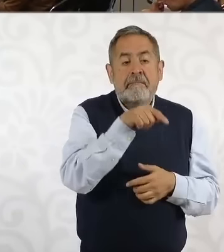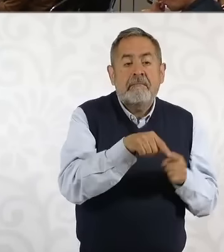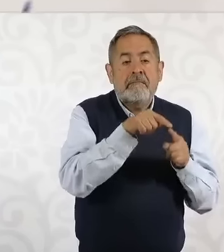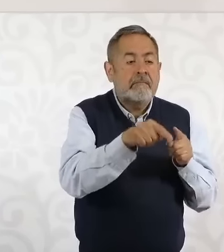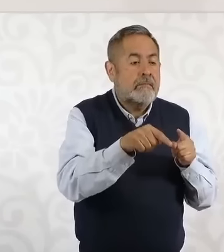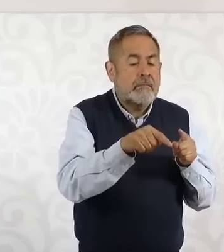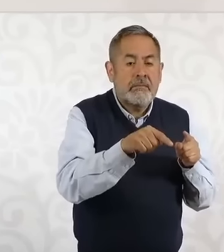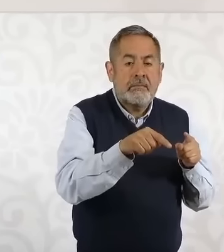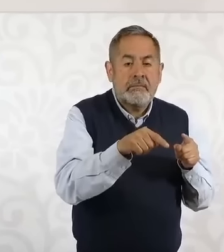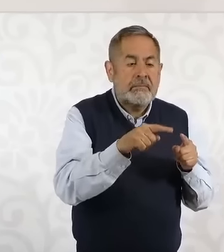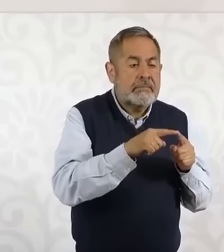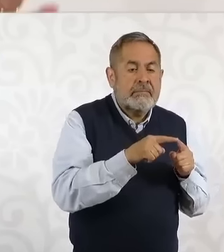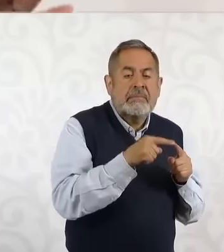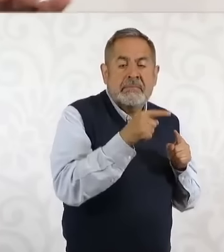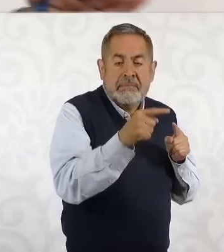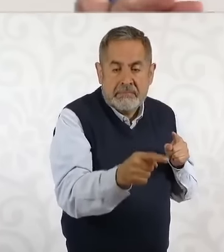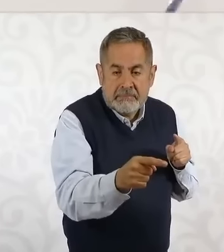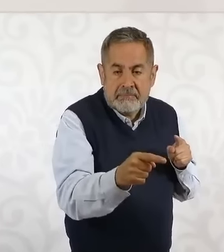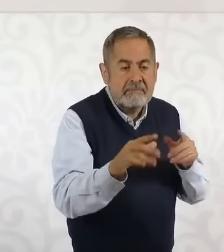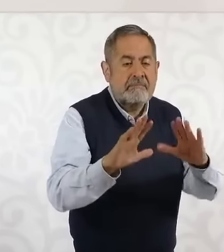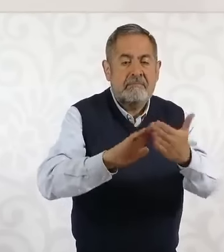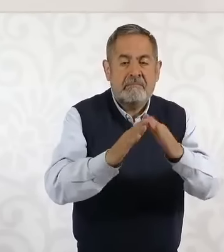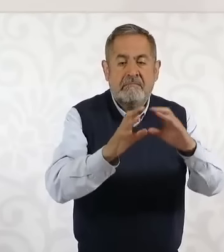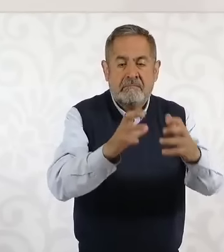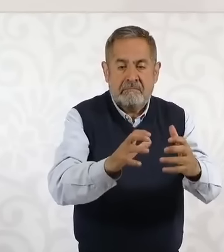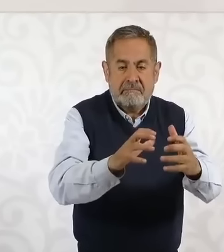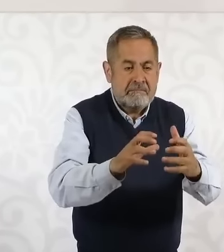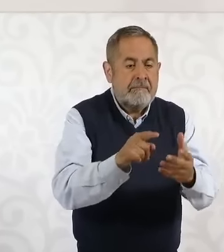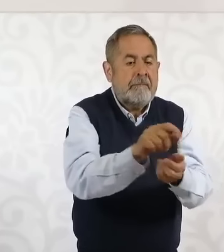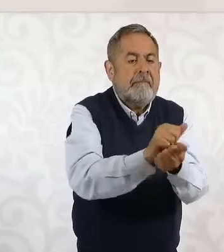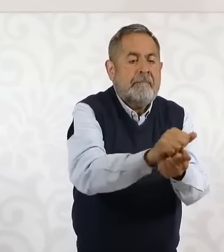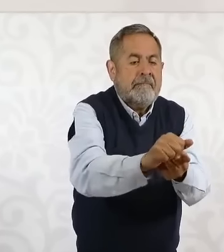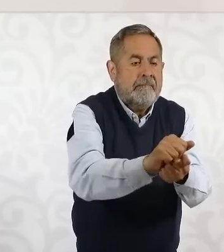como como que en la comunidad se reparte el lavado de las mezclillas,